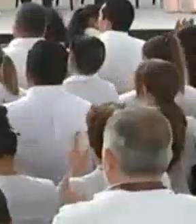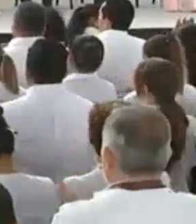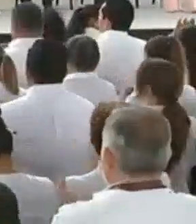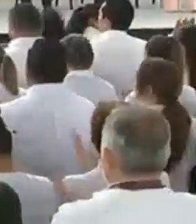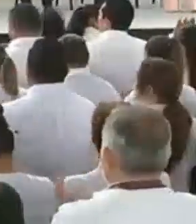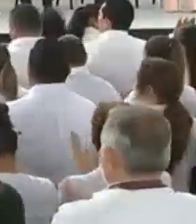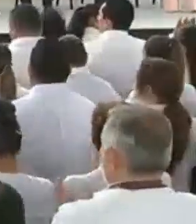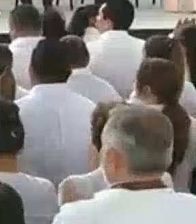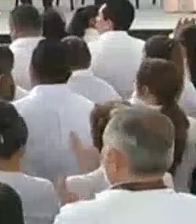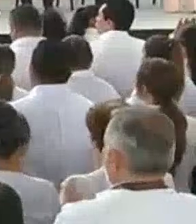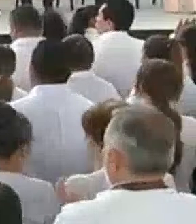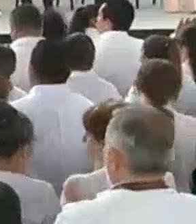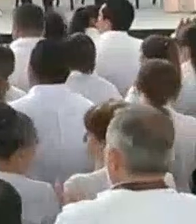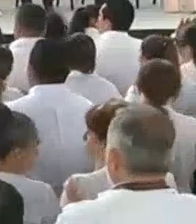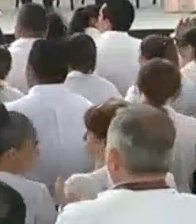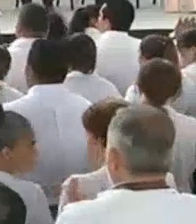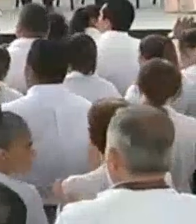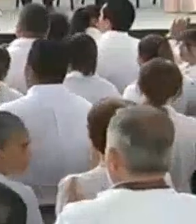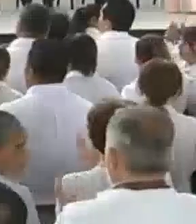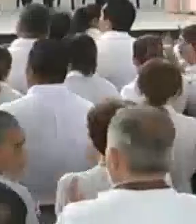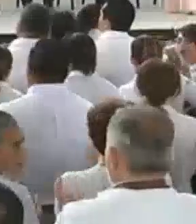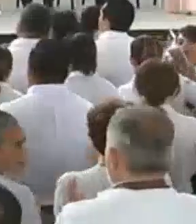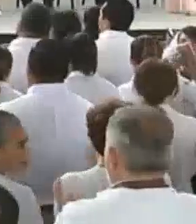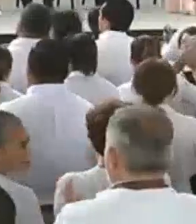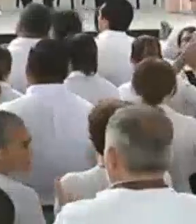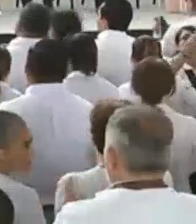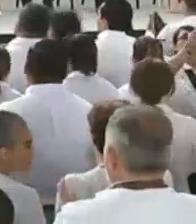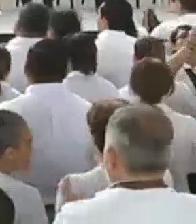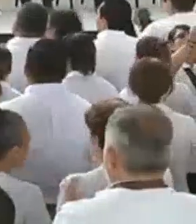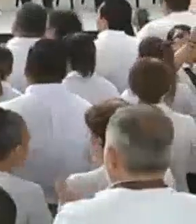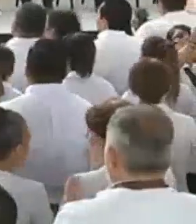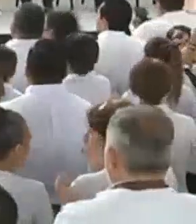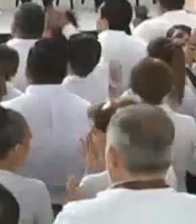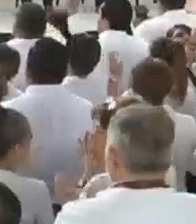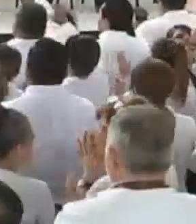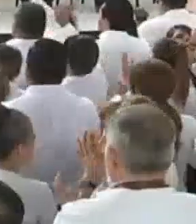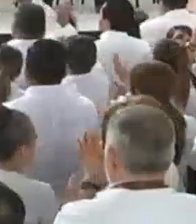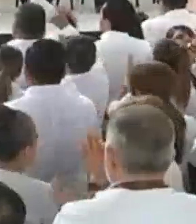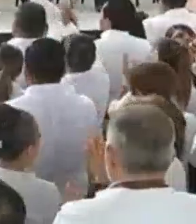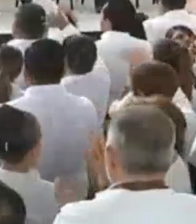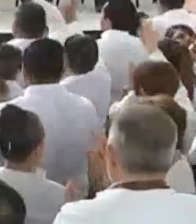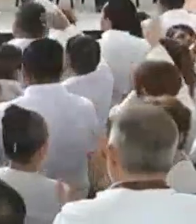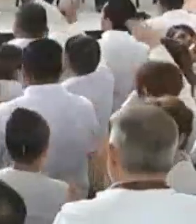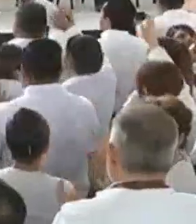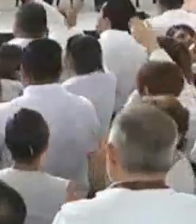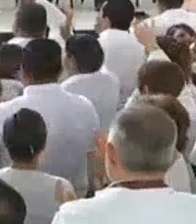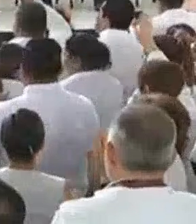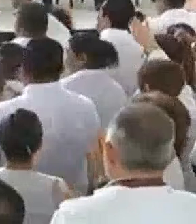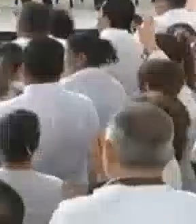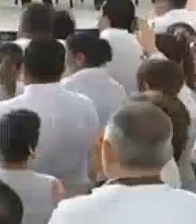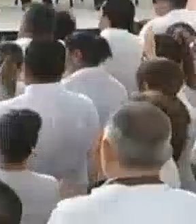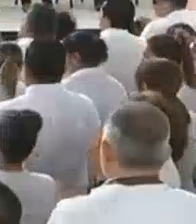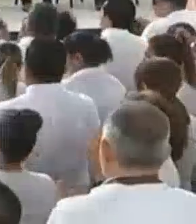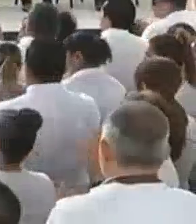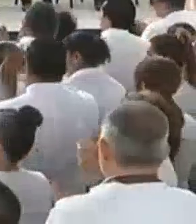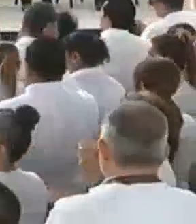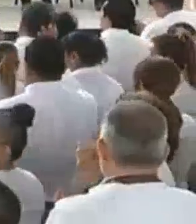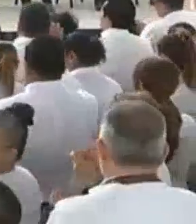Unidos Mexicanos, doctora Claudia Shembaardo. Agradecemos a ustedes su amable asistencia,